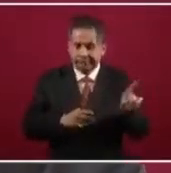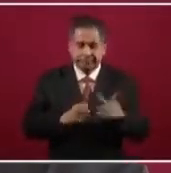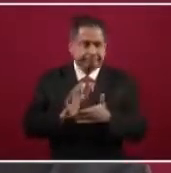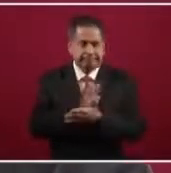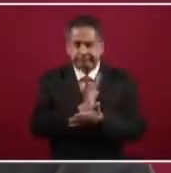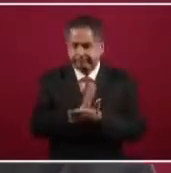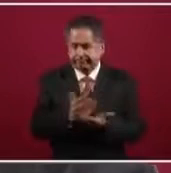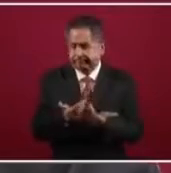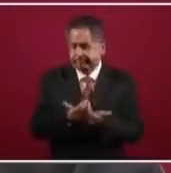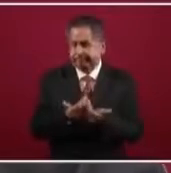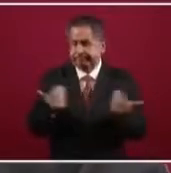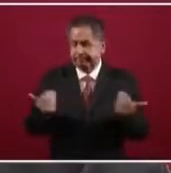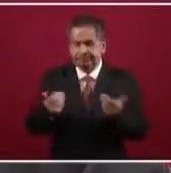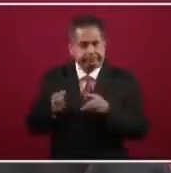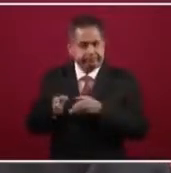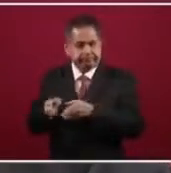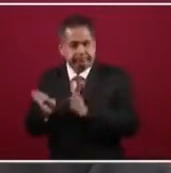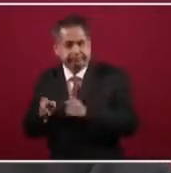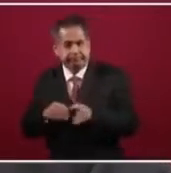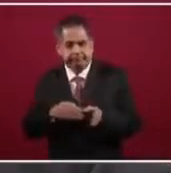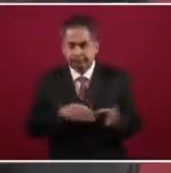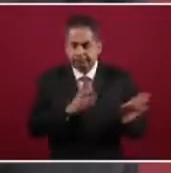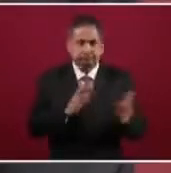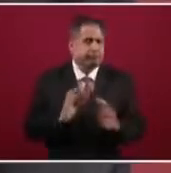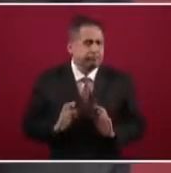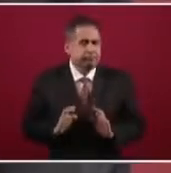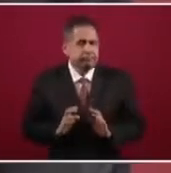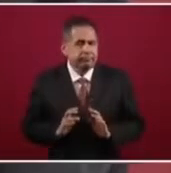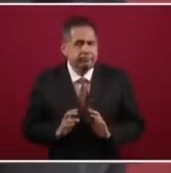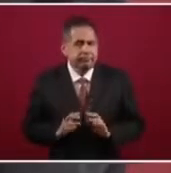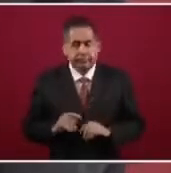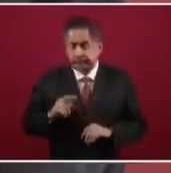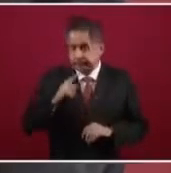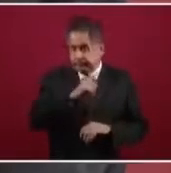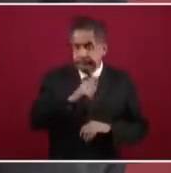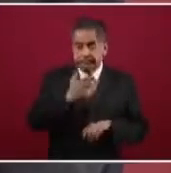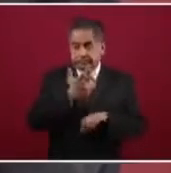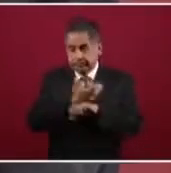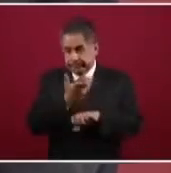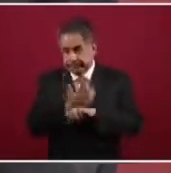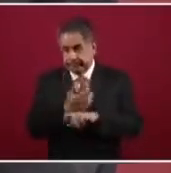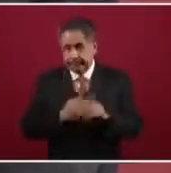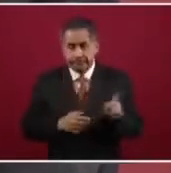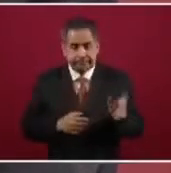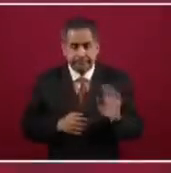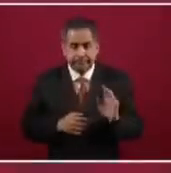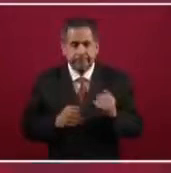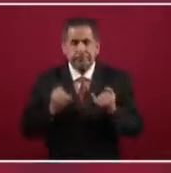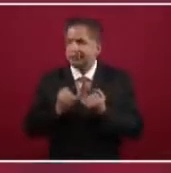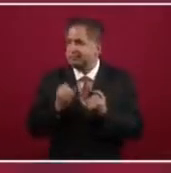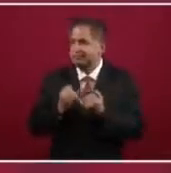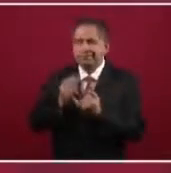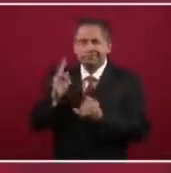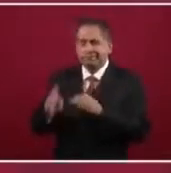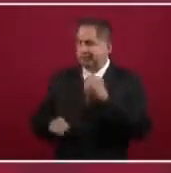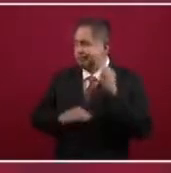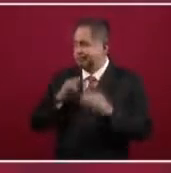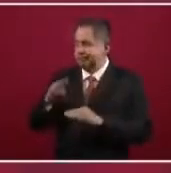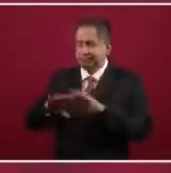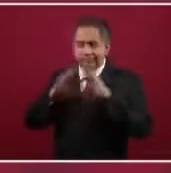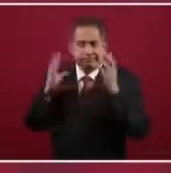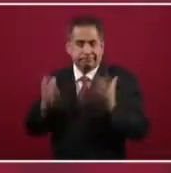Estados Unidos, en el cual -como en todos los procesos electorales- pues se desatan